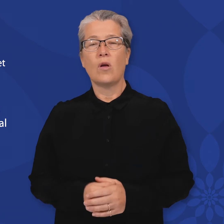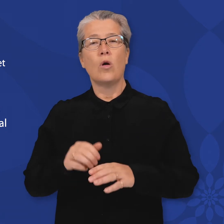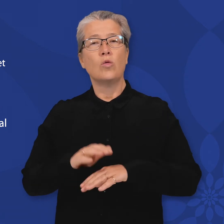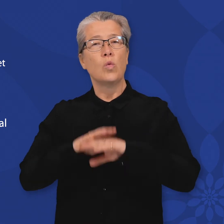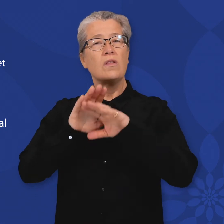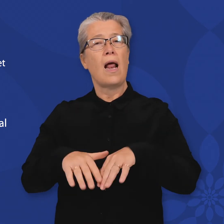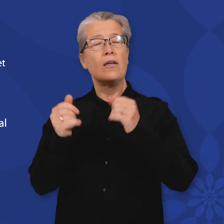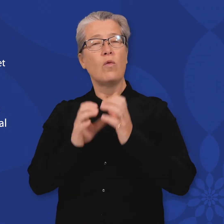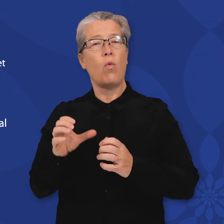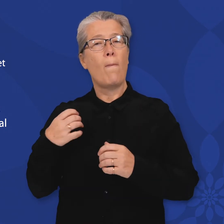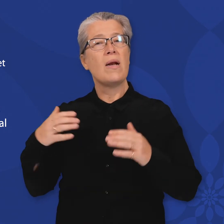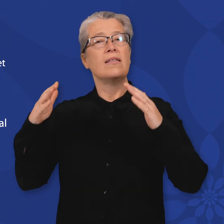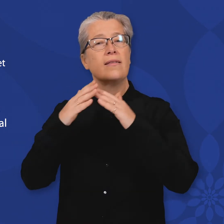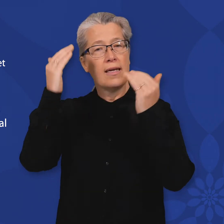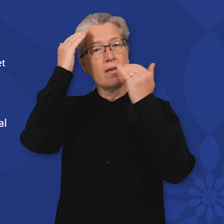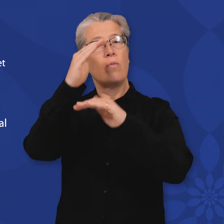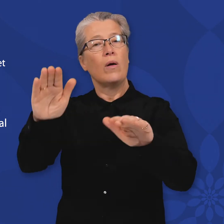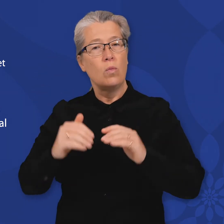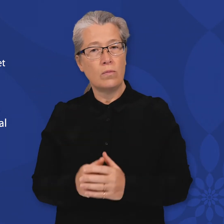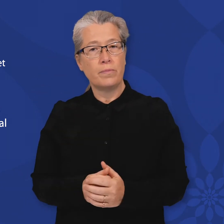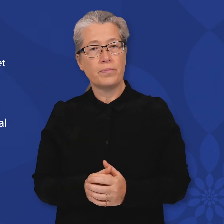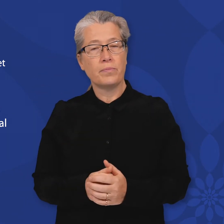Social- och hälsovårdsministeriet informerar (8.12.2021):